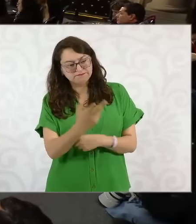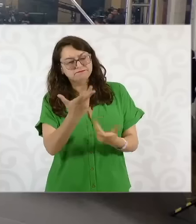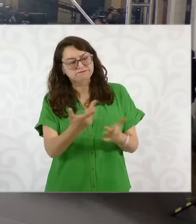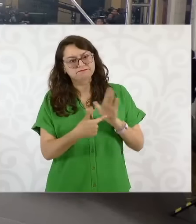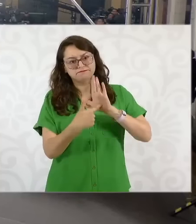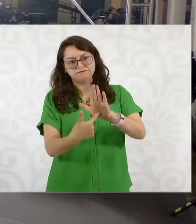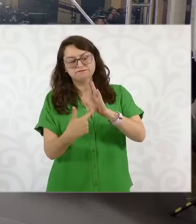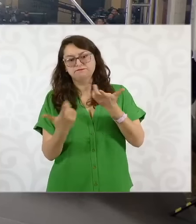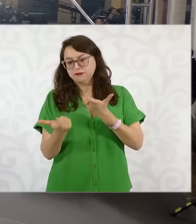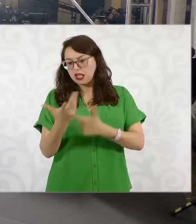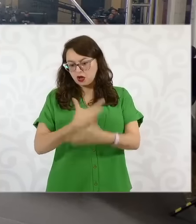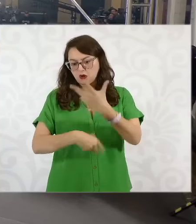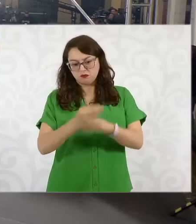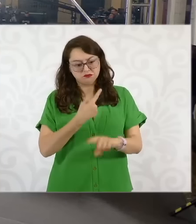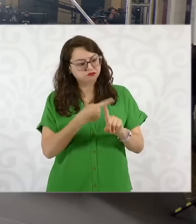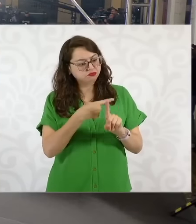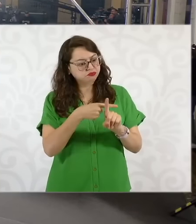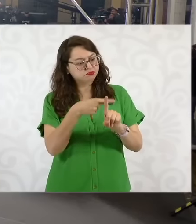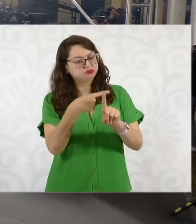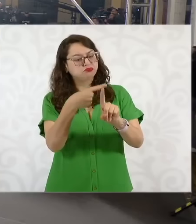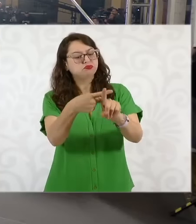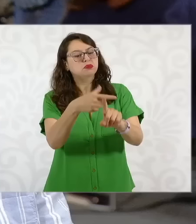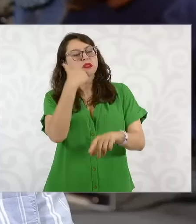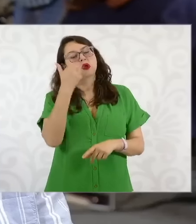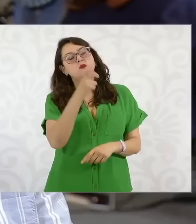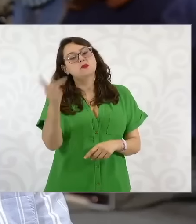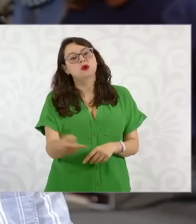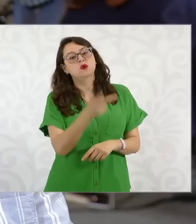la economía mexicana, quisiera preguntarle qué opina respecto a que el Fondo Monetario